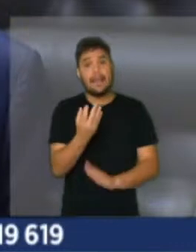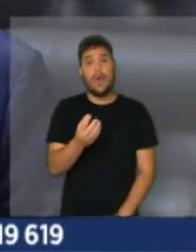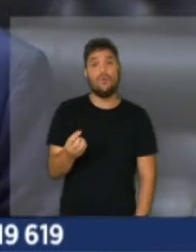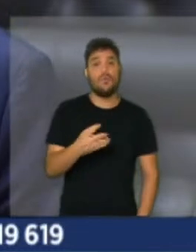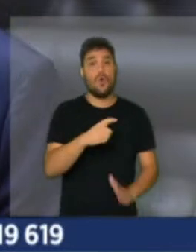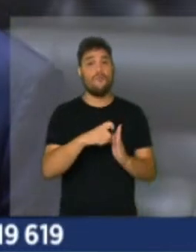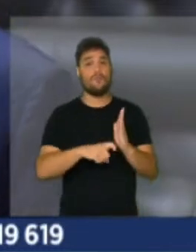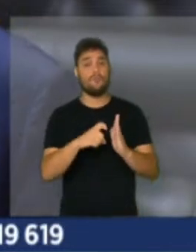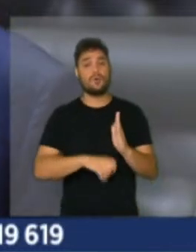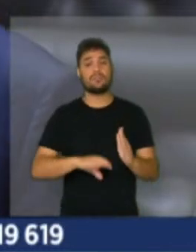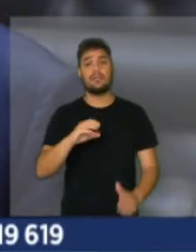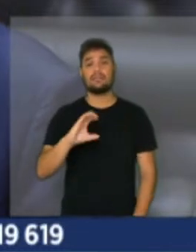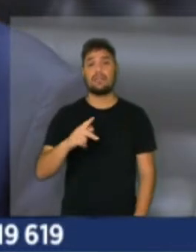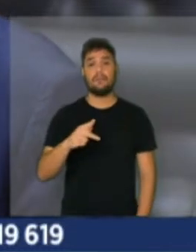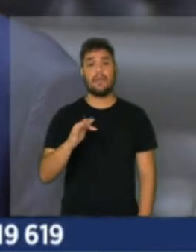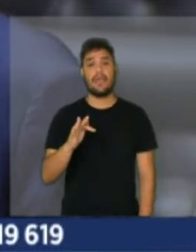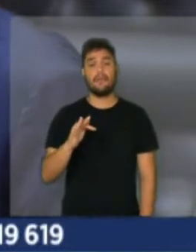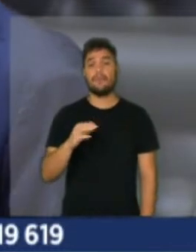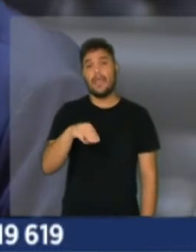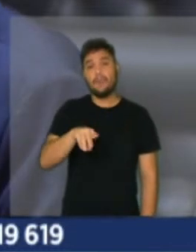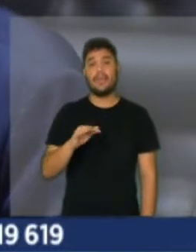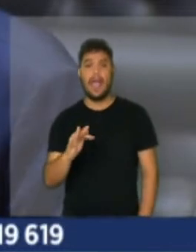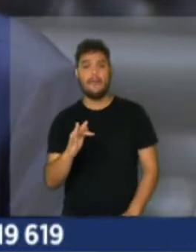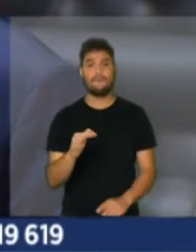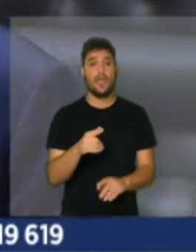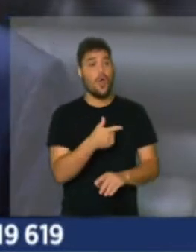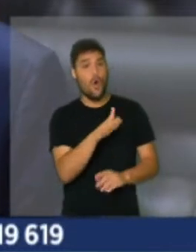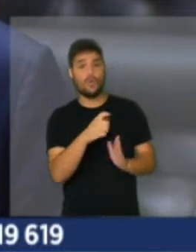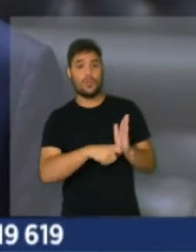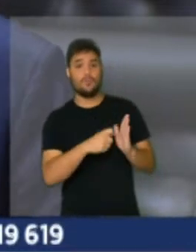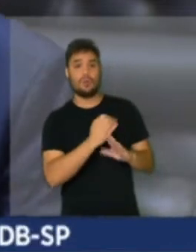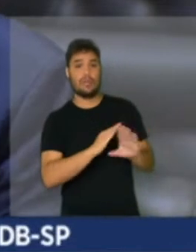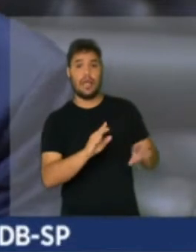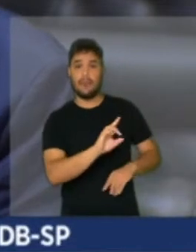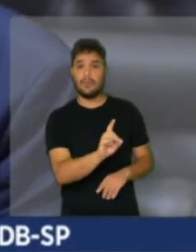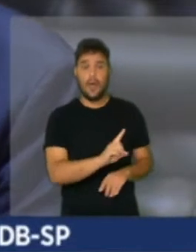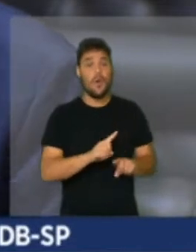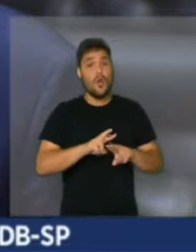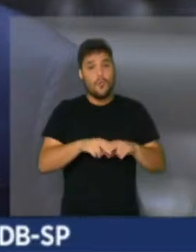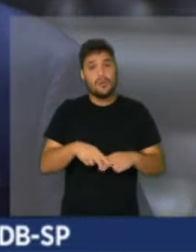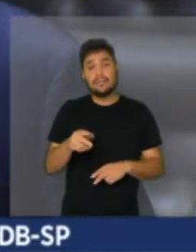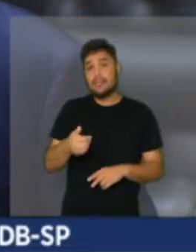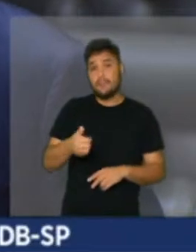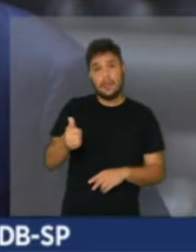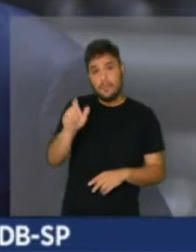PESSOA QUE DEVERIA SE SUJEITAR A ESSE AUMENTO DE IMPOSTO DO BRASIL. POR EXEMPLO, AUMENTAR IOF E A EMPRESA DELE PODE